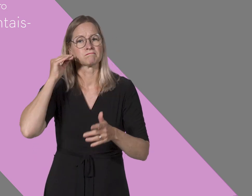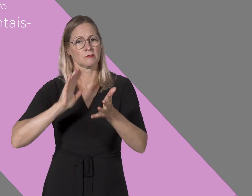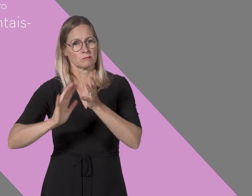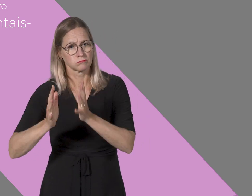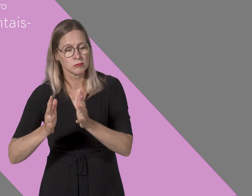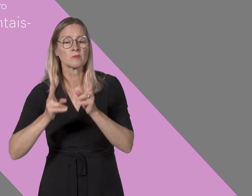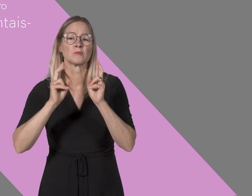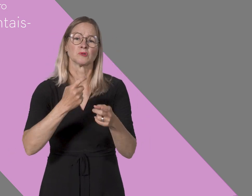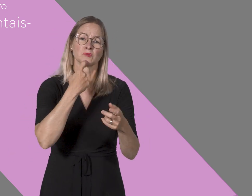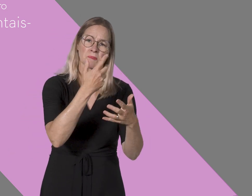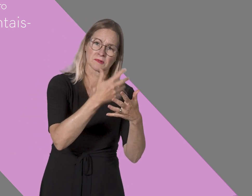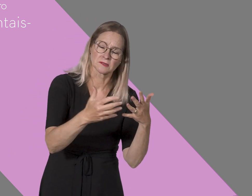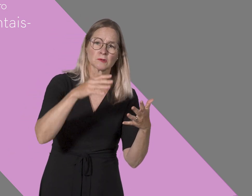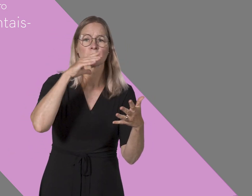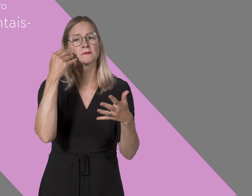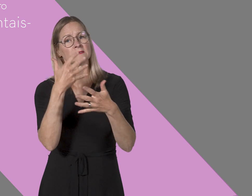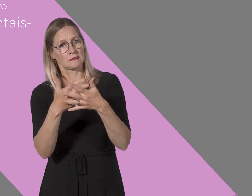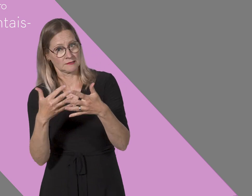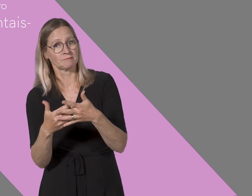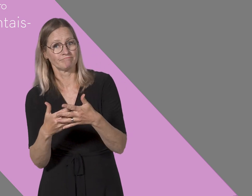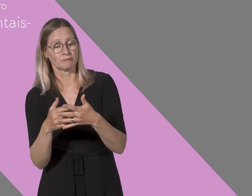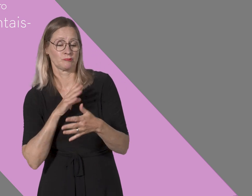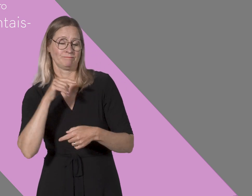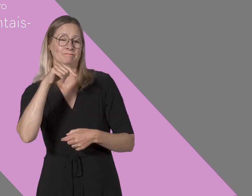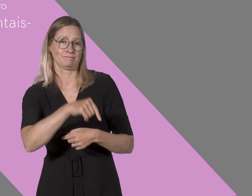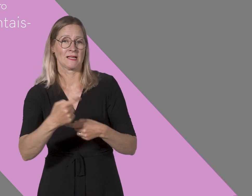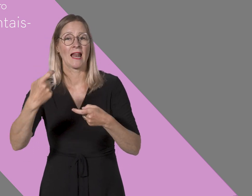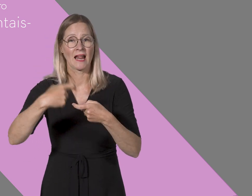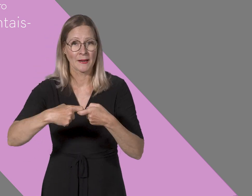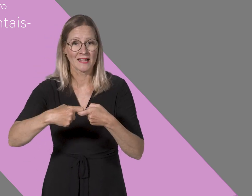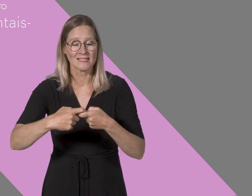kuin suomenruotsalaisestakin viittoma- kielestä sekä suomen ja ruotsin kielestä. Linkki on alla.